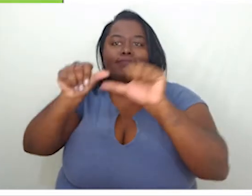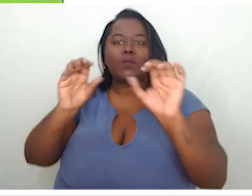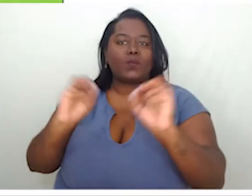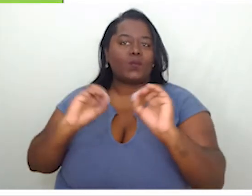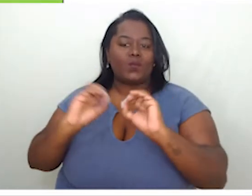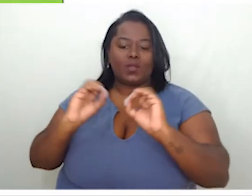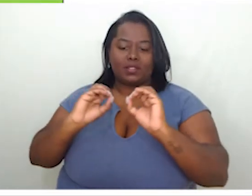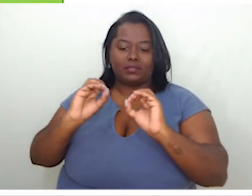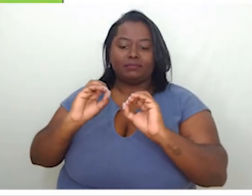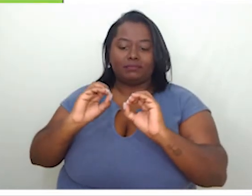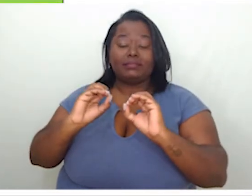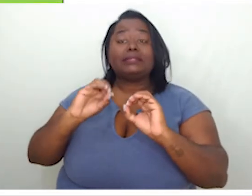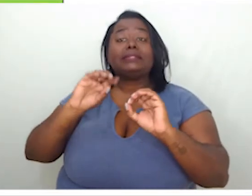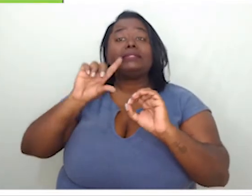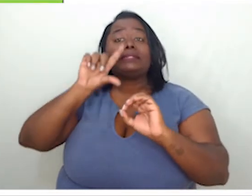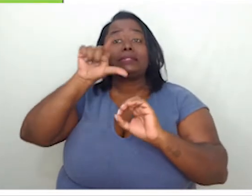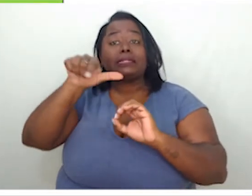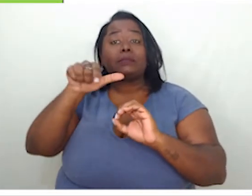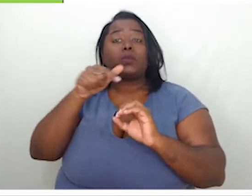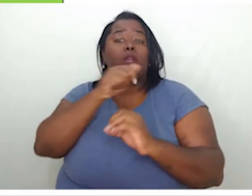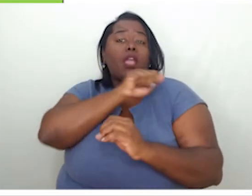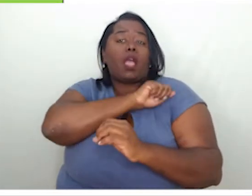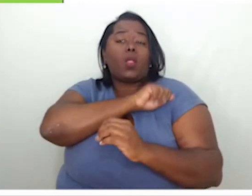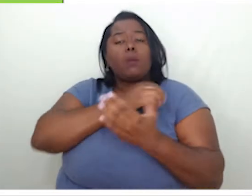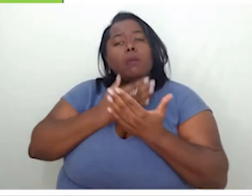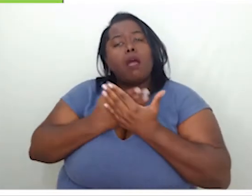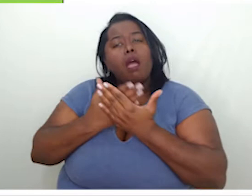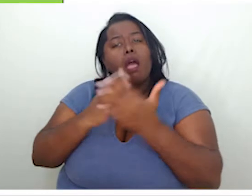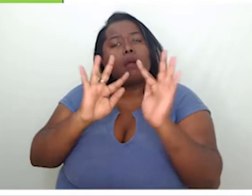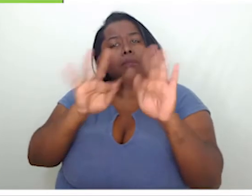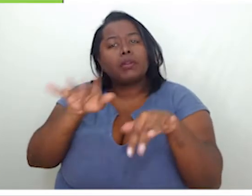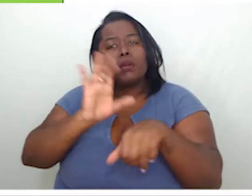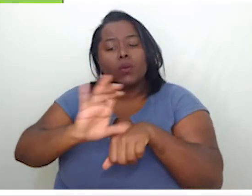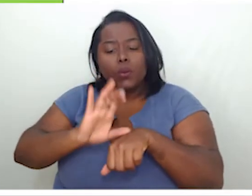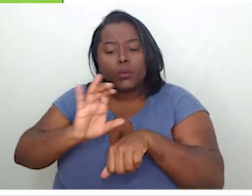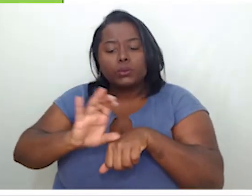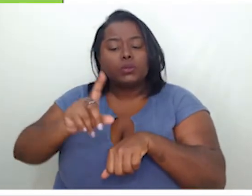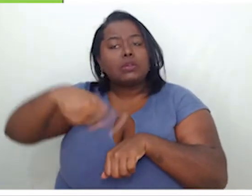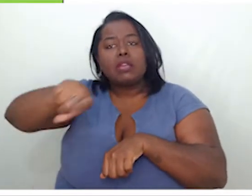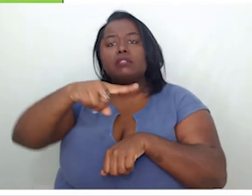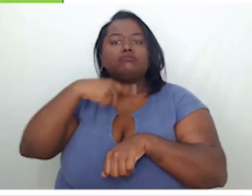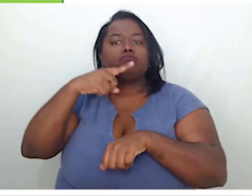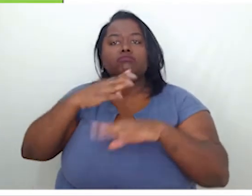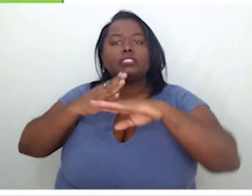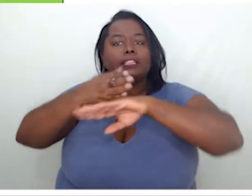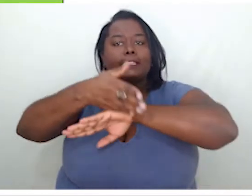los estudiantes, normalmente ya no tienen acceso al ambiente de aprendizaje